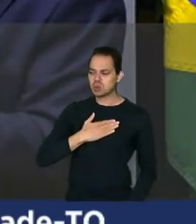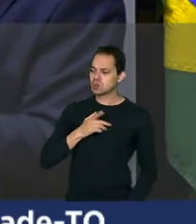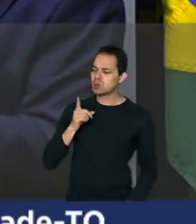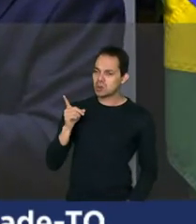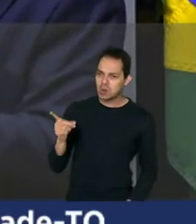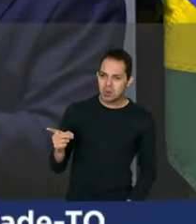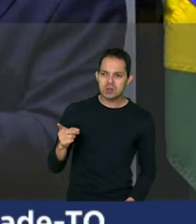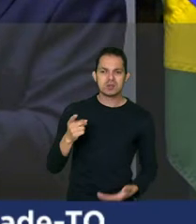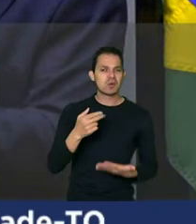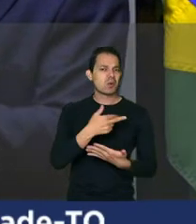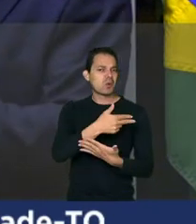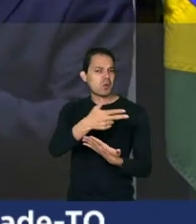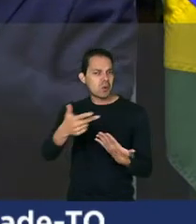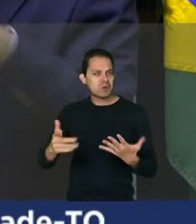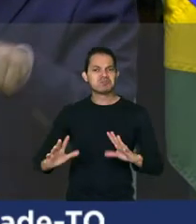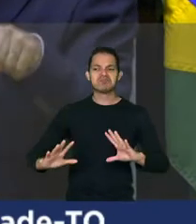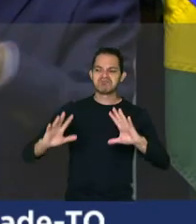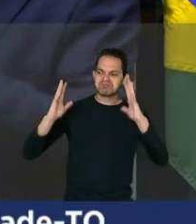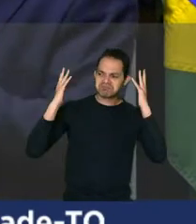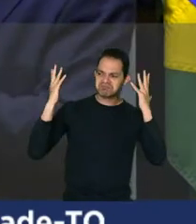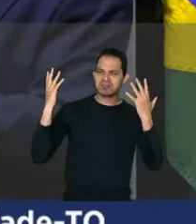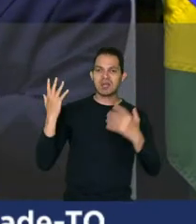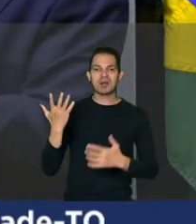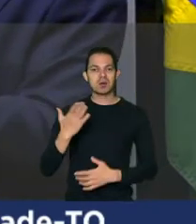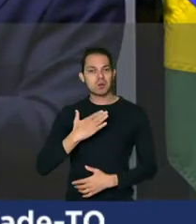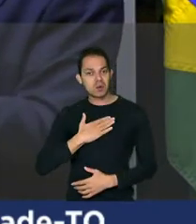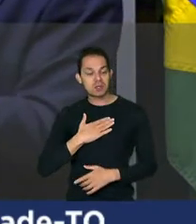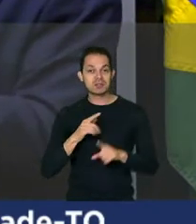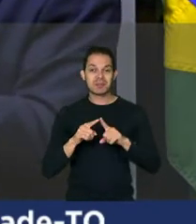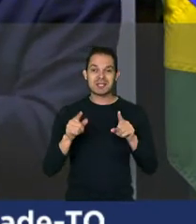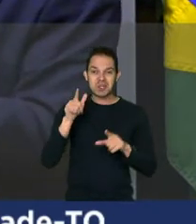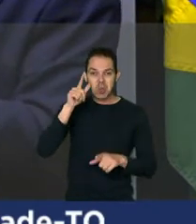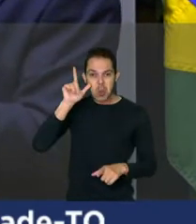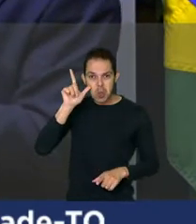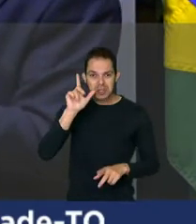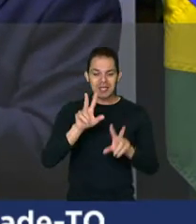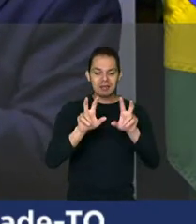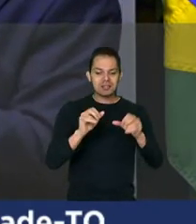NESTE MOMENTO. AINDA É O MEU PRESIDENTE, AINDA TEM MUITA COISA DELE QUE COMEMORO, MAS ONTEM NA QUESTÃO DO JOGO